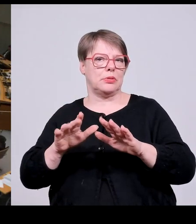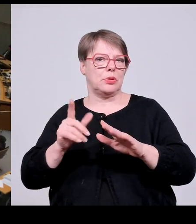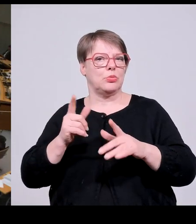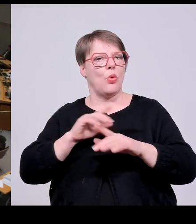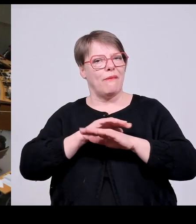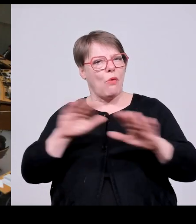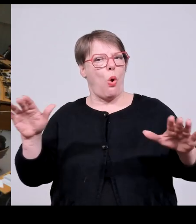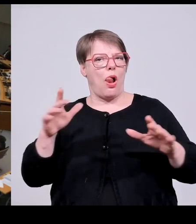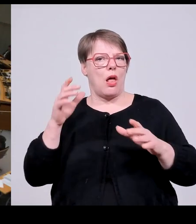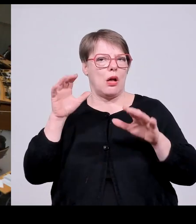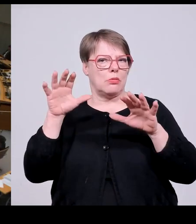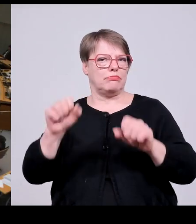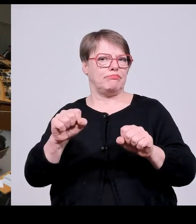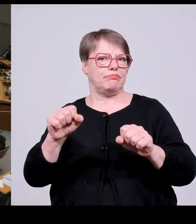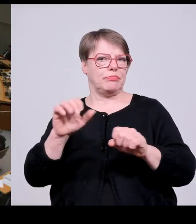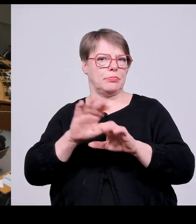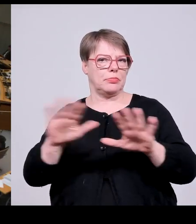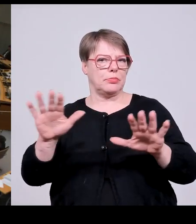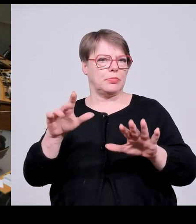Für die FDP Fraktion hat der Kollege Wolf das Wort.